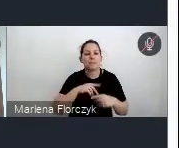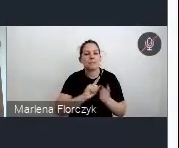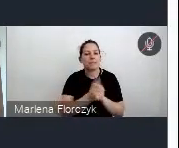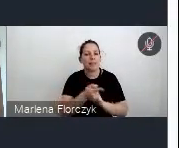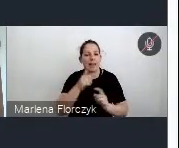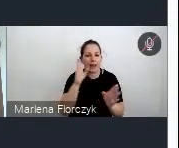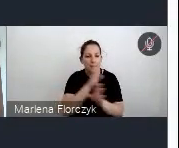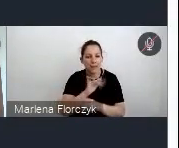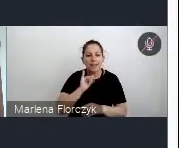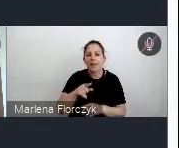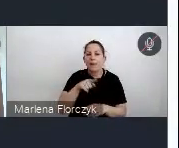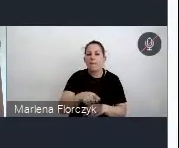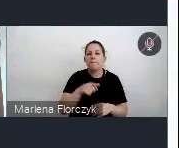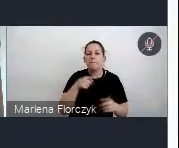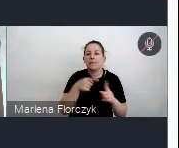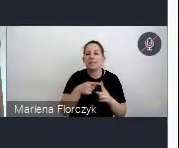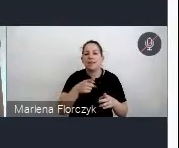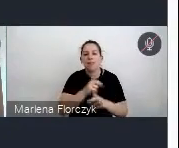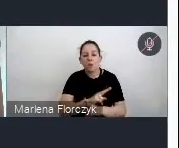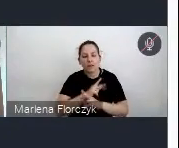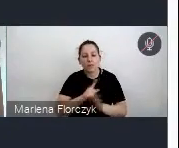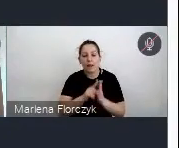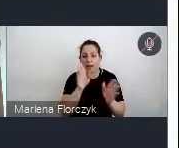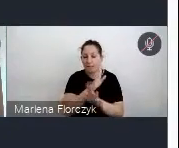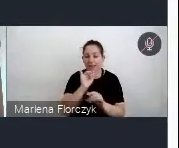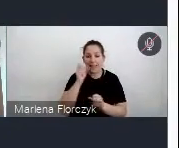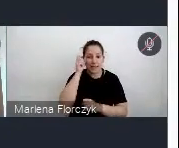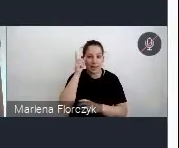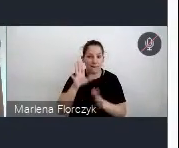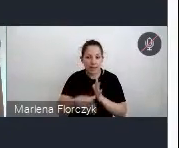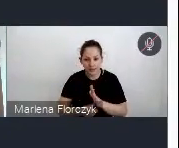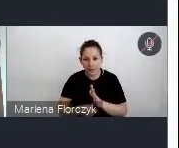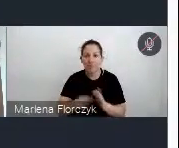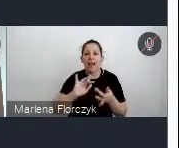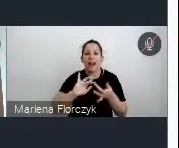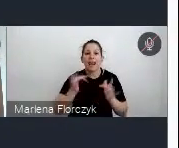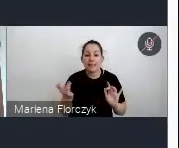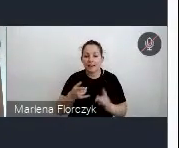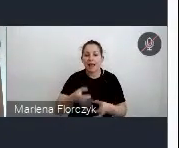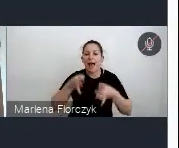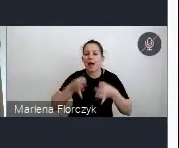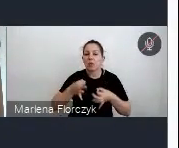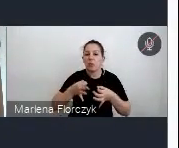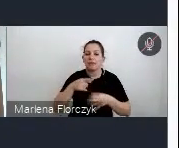i Misji Neutralne dla Klimatu i Inteligentne Miasta. Link do zaktualizowanego programu pracy,